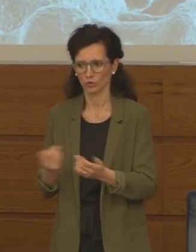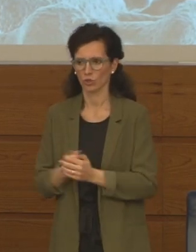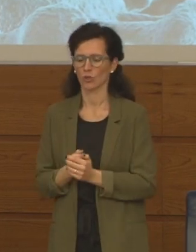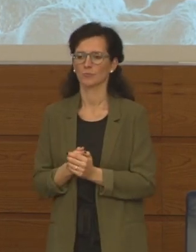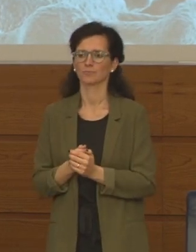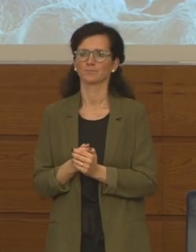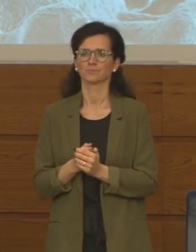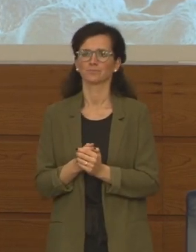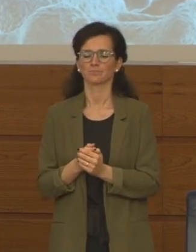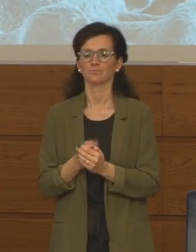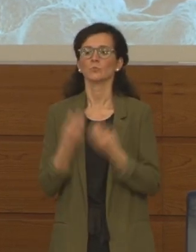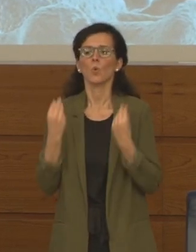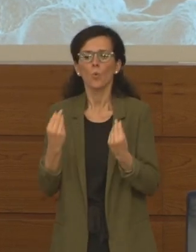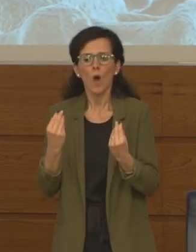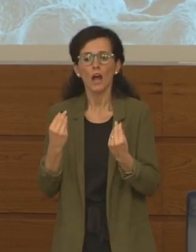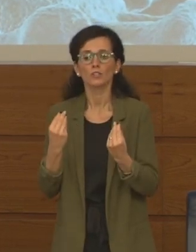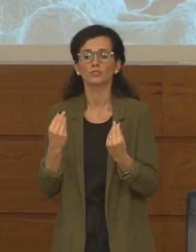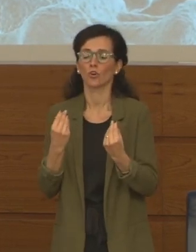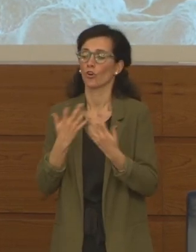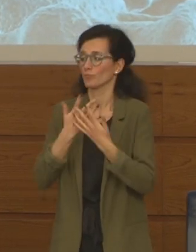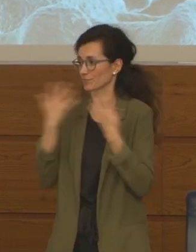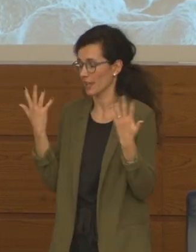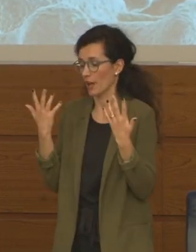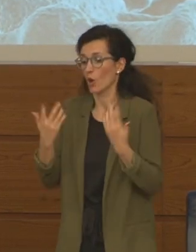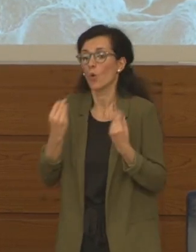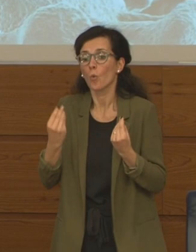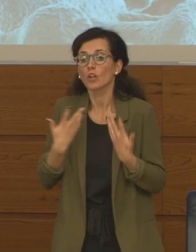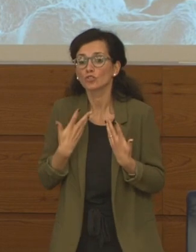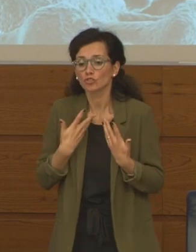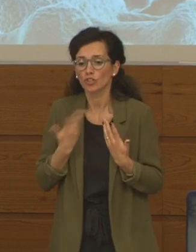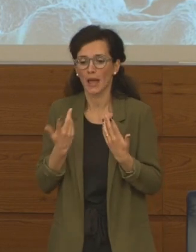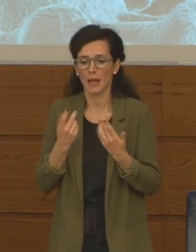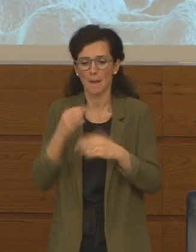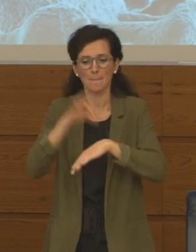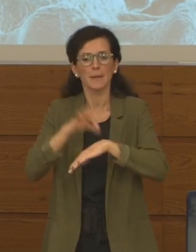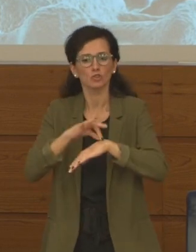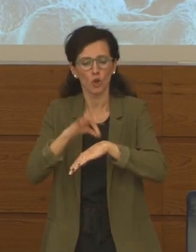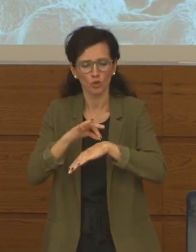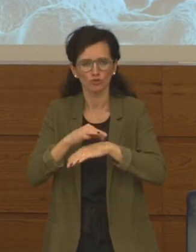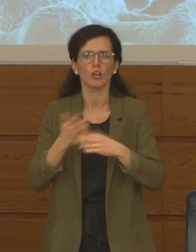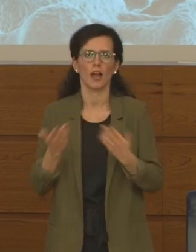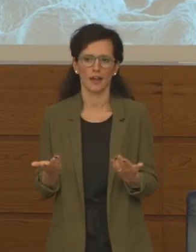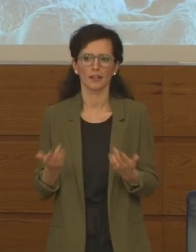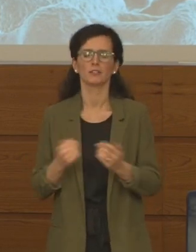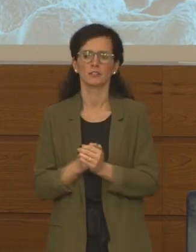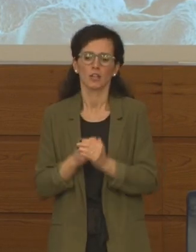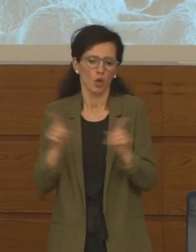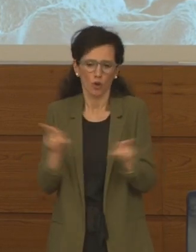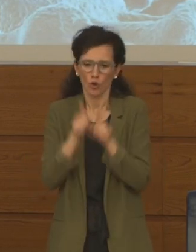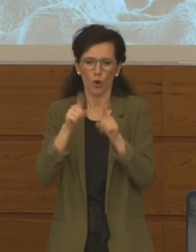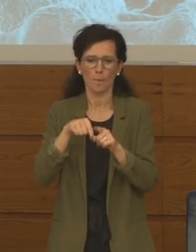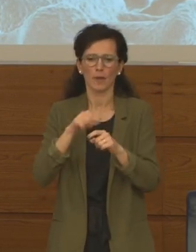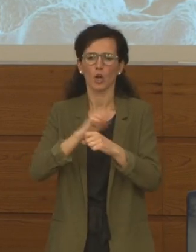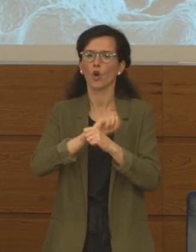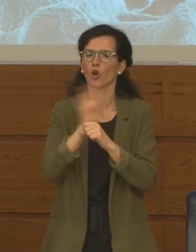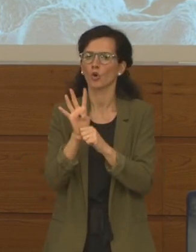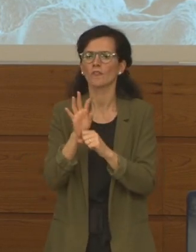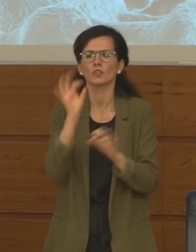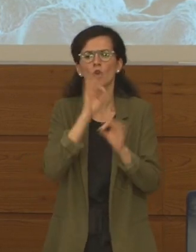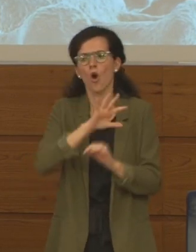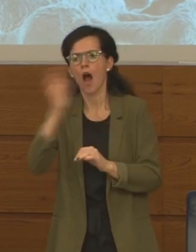delle patologie o delle infezioni che come il coronavirus ma anche altre tendono